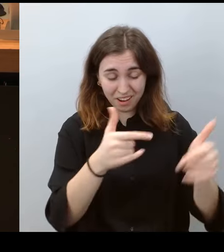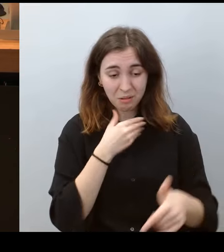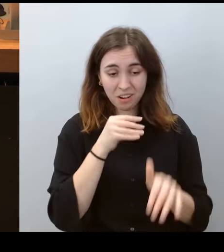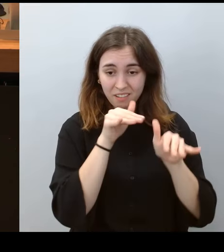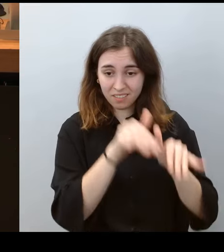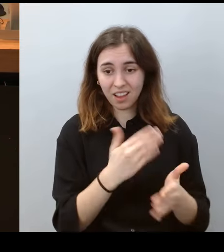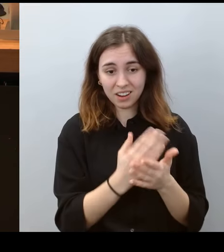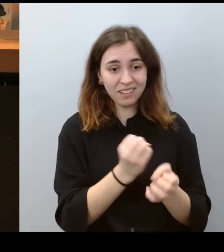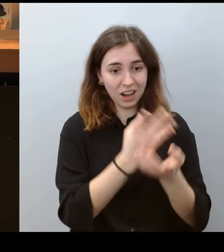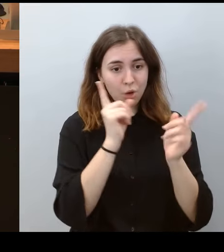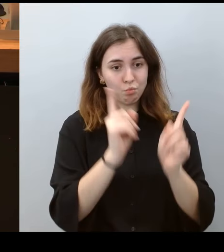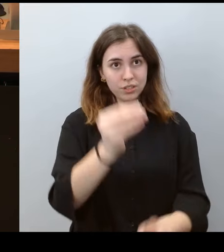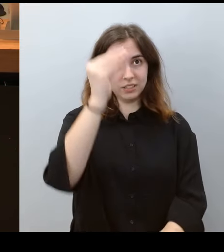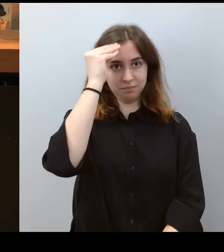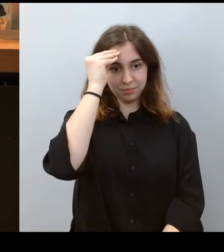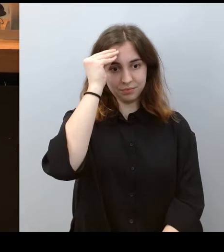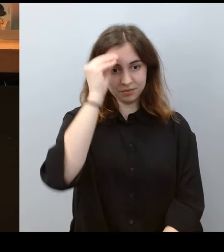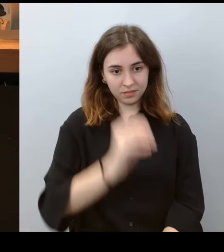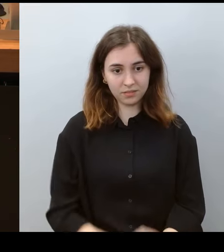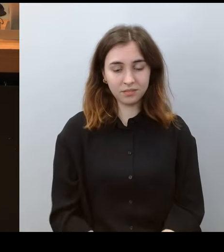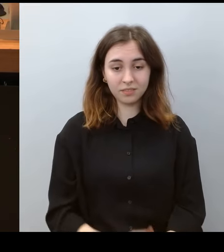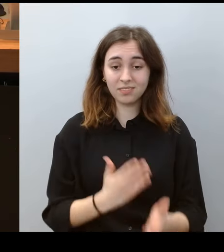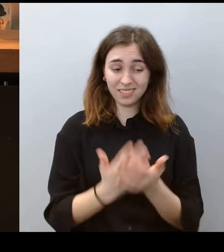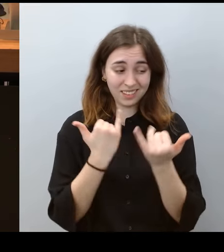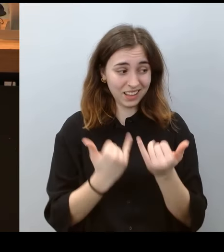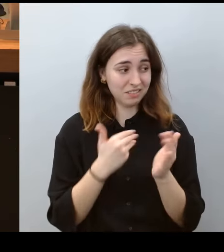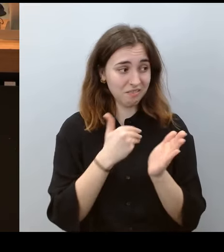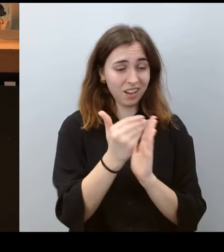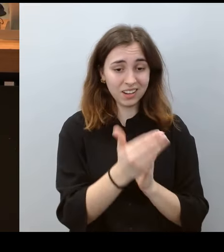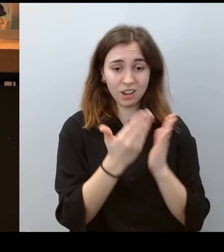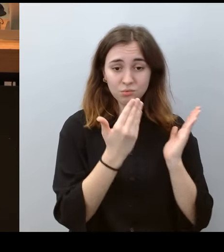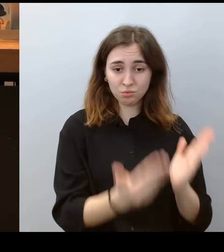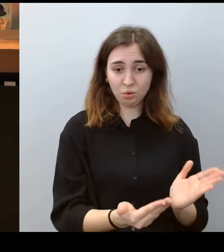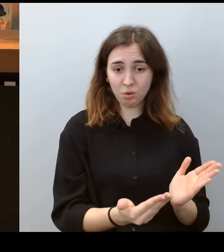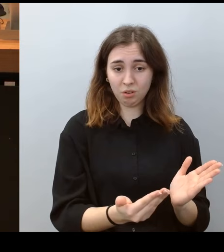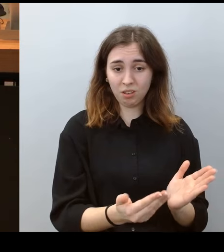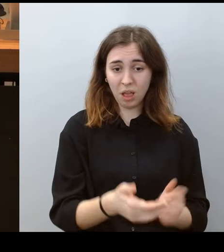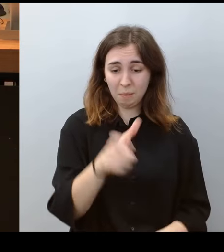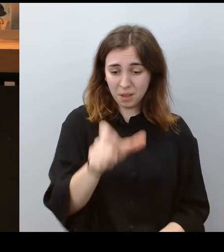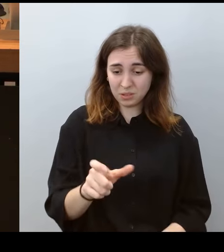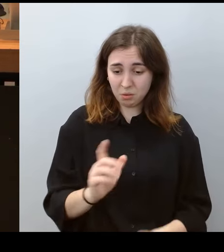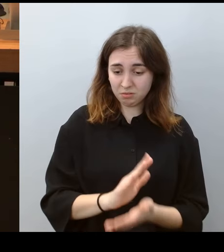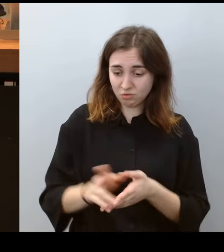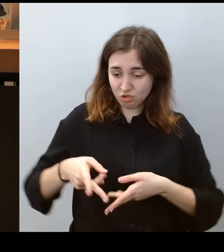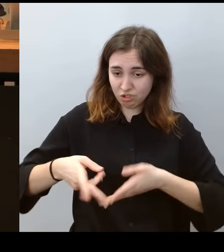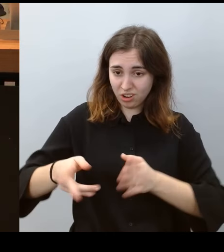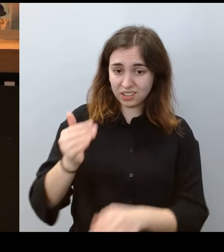Wir dürfen es nicht zulassen, dass Menschen auf der Straße verelenden oder gar erfrieren.